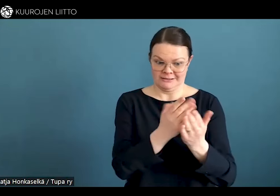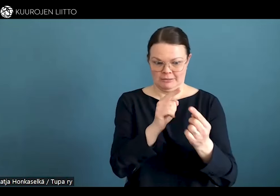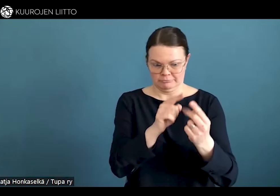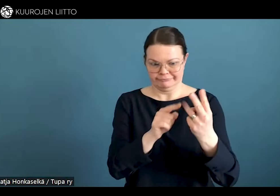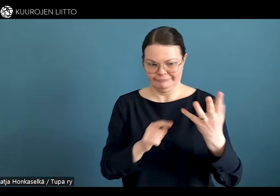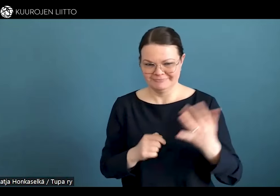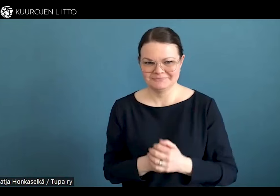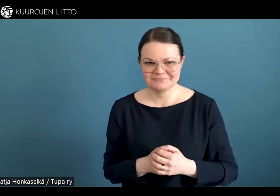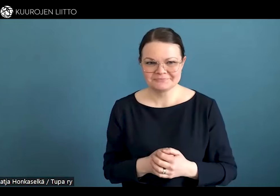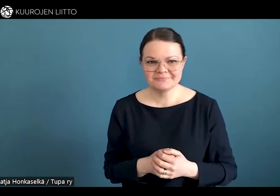niin paljon kaikenlaista.